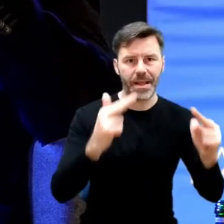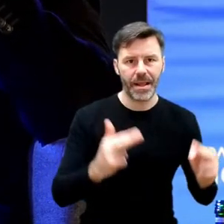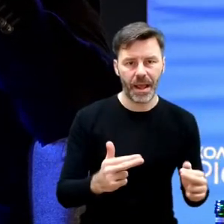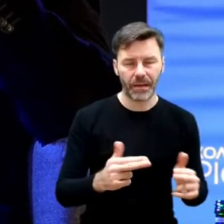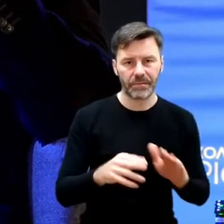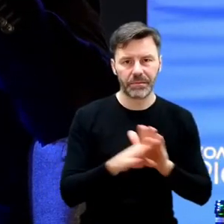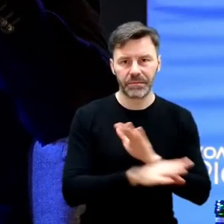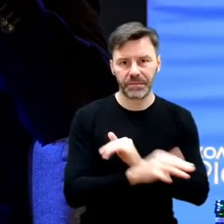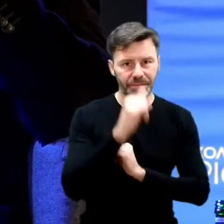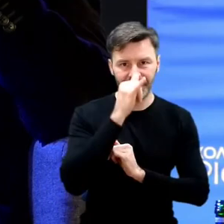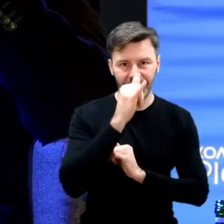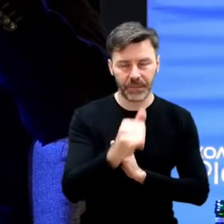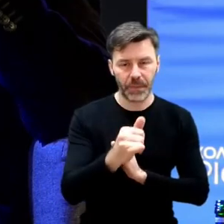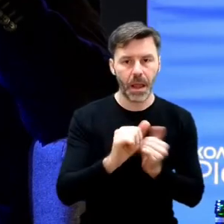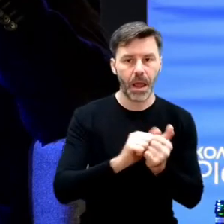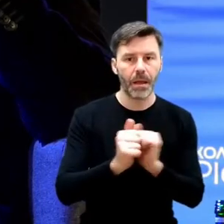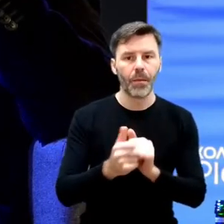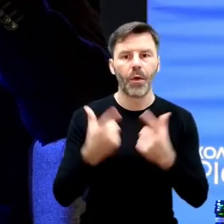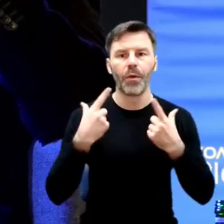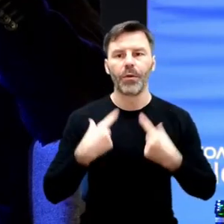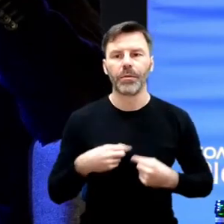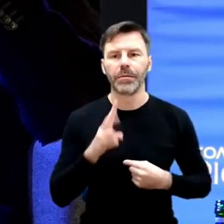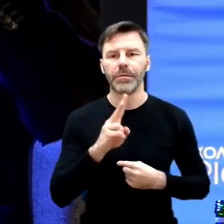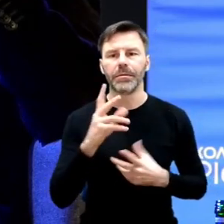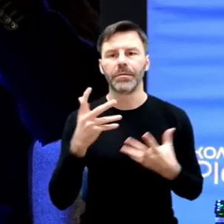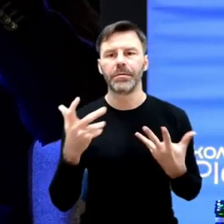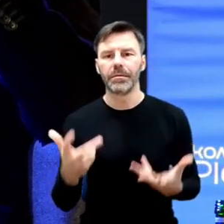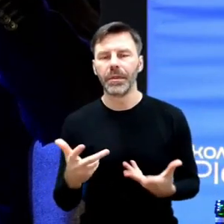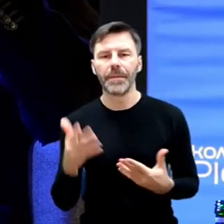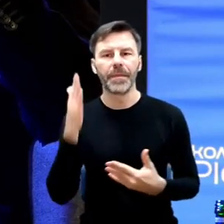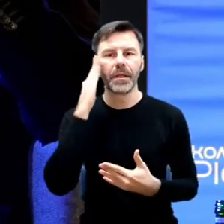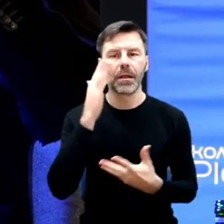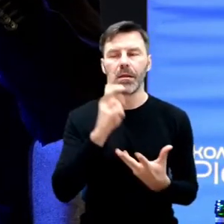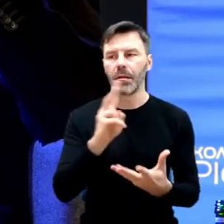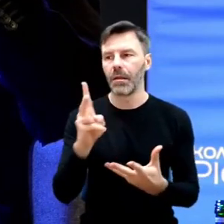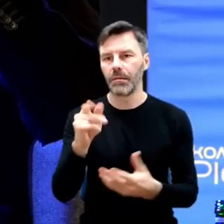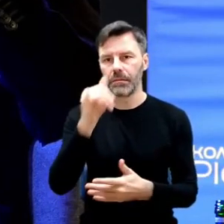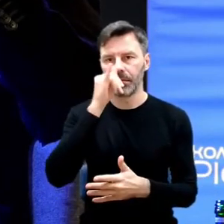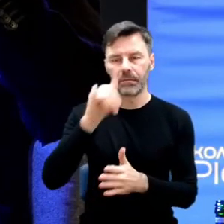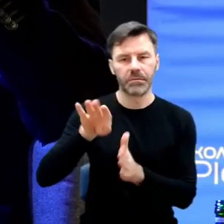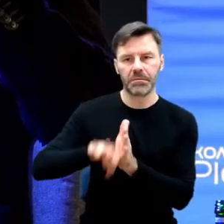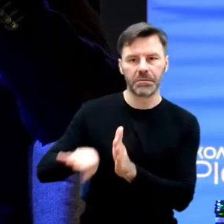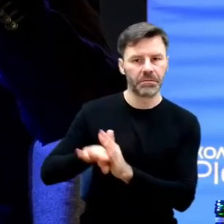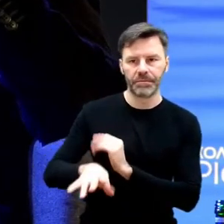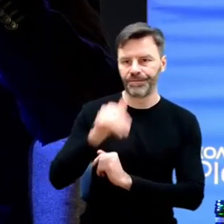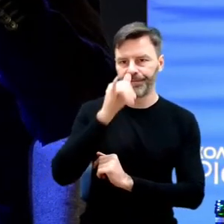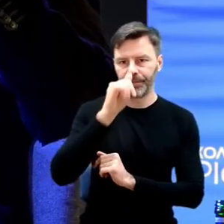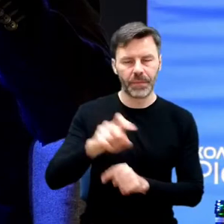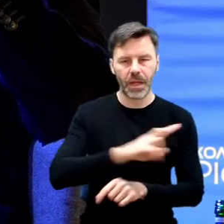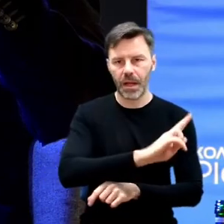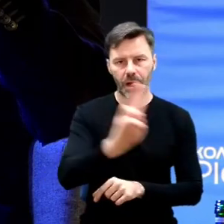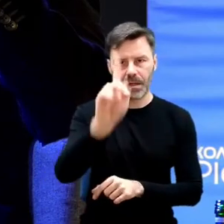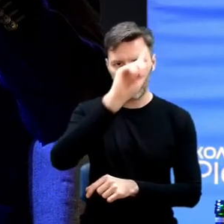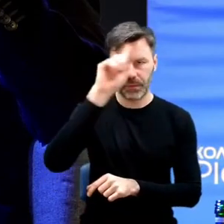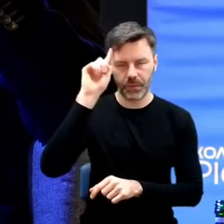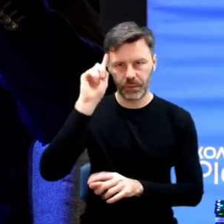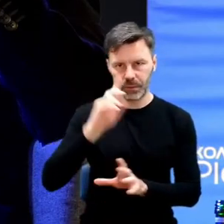które chcą i mogą zaspokajać swoje potrzeby mieszkaniowe na rynku.